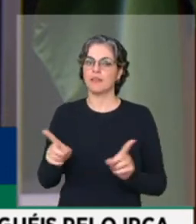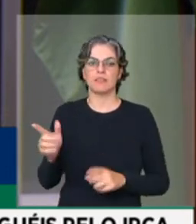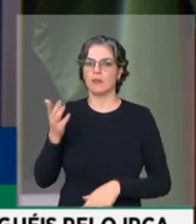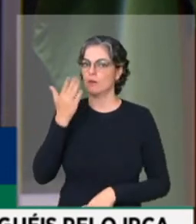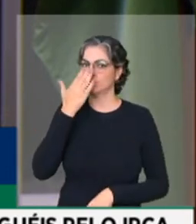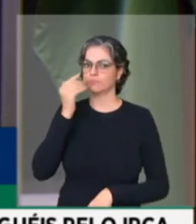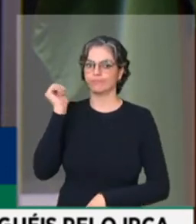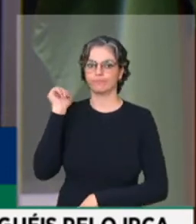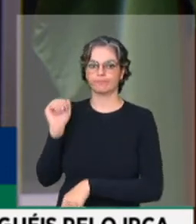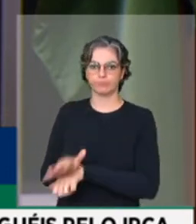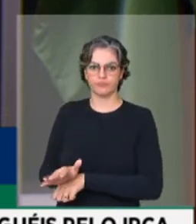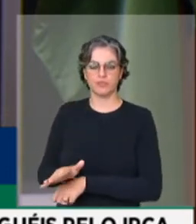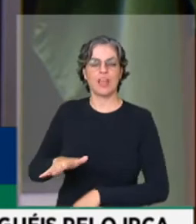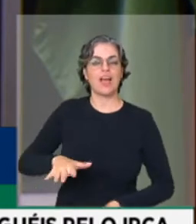VIROU... AS COSTAS PARA O SETOR MAIS AFETADO NESTA